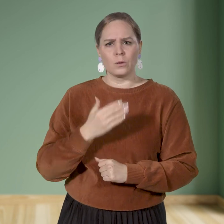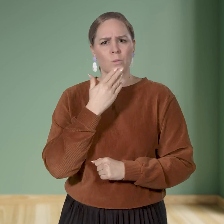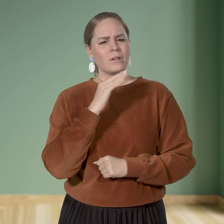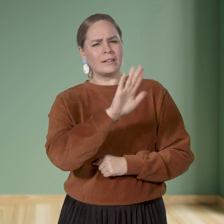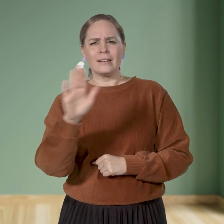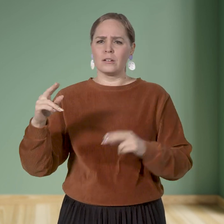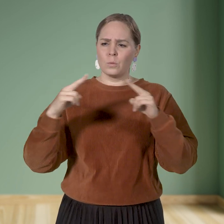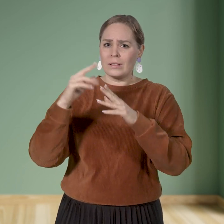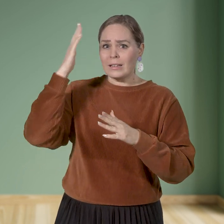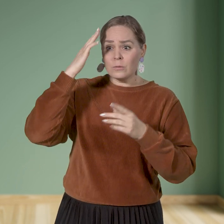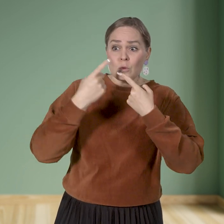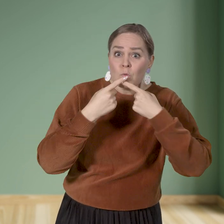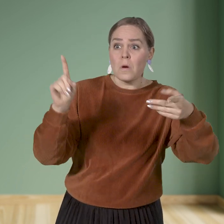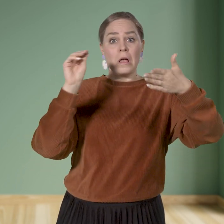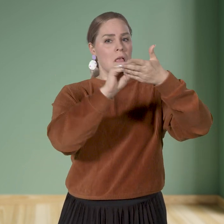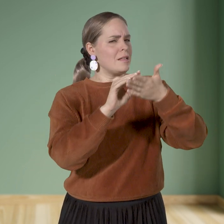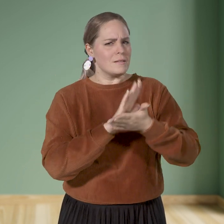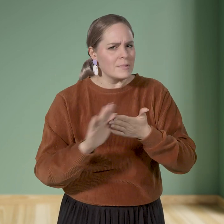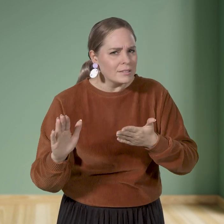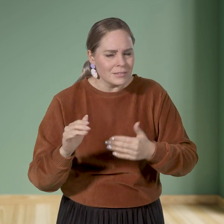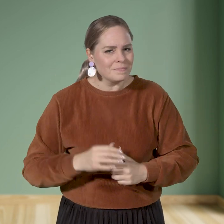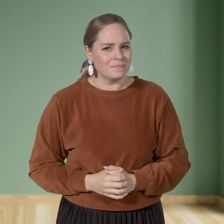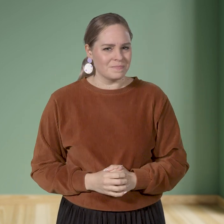Kenenkään yhteystietoja ei julkaista missään.